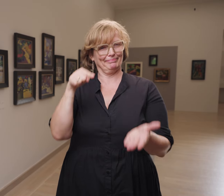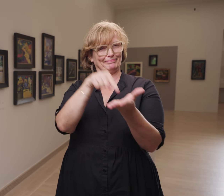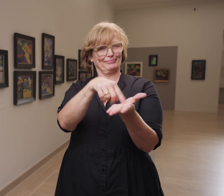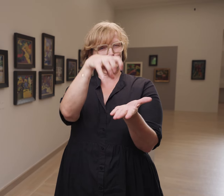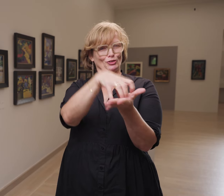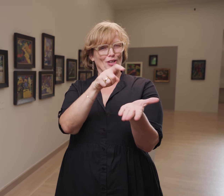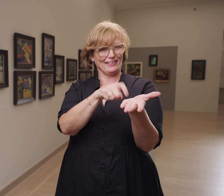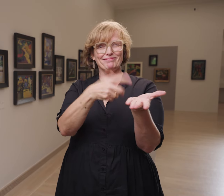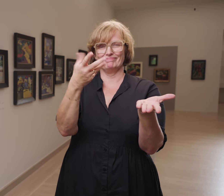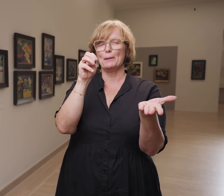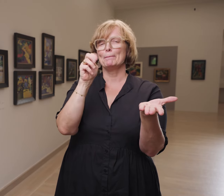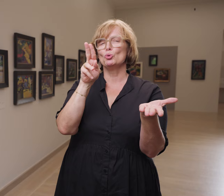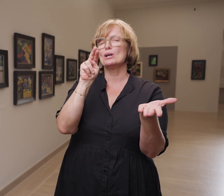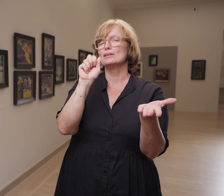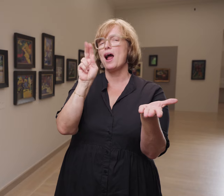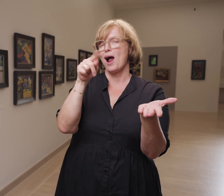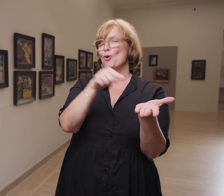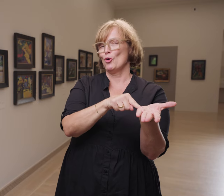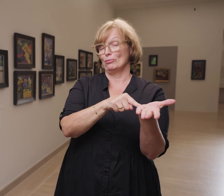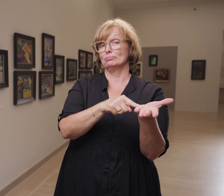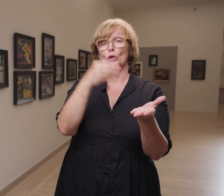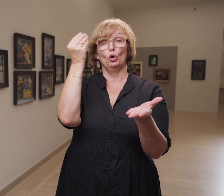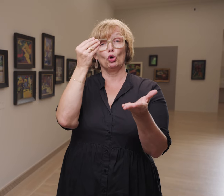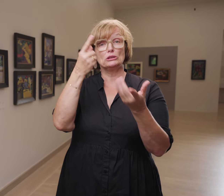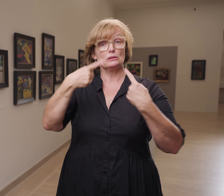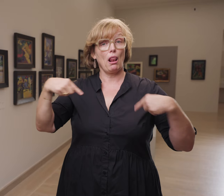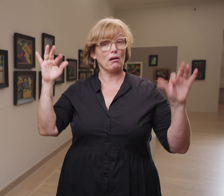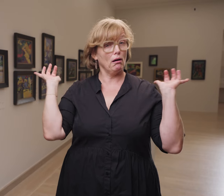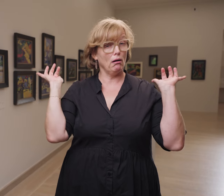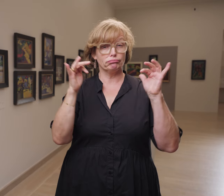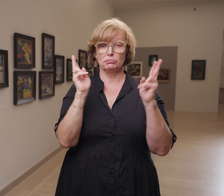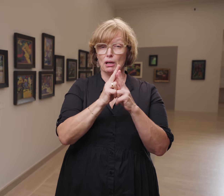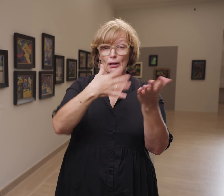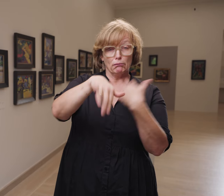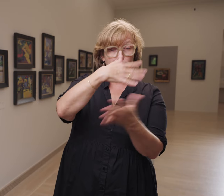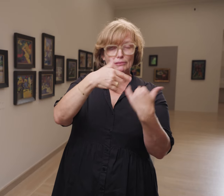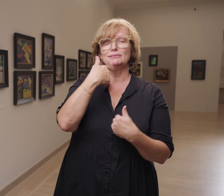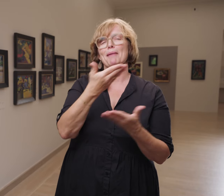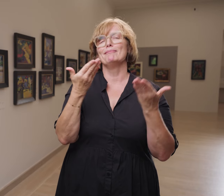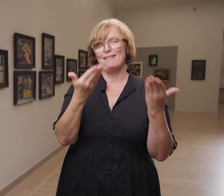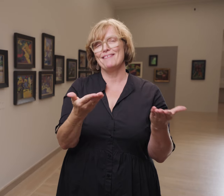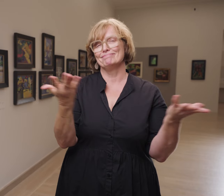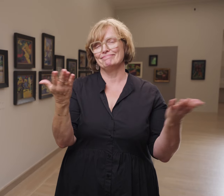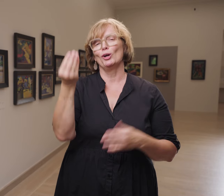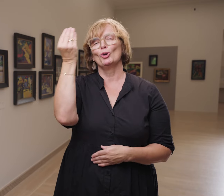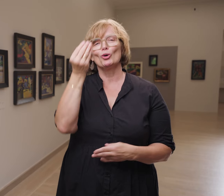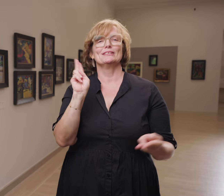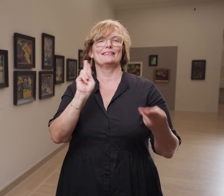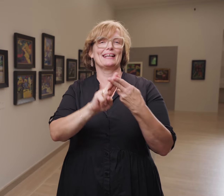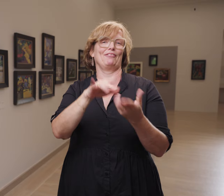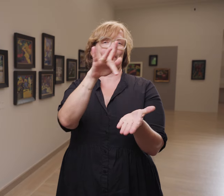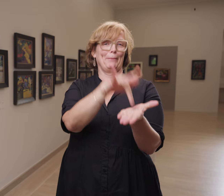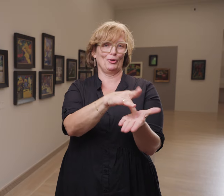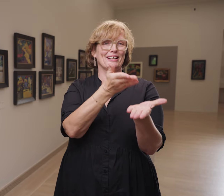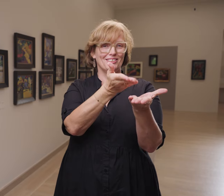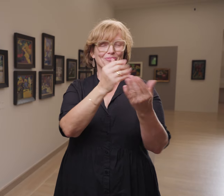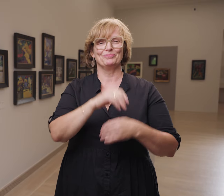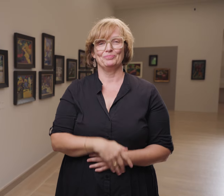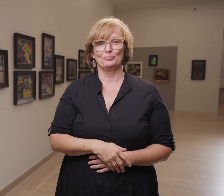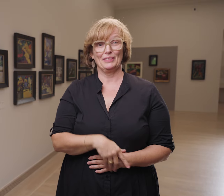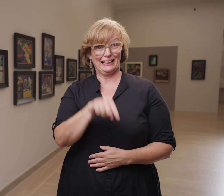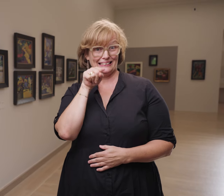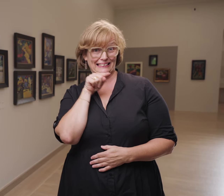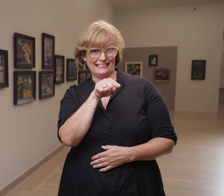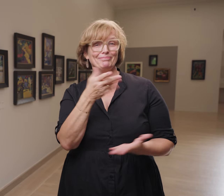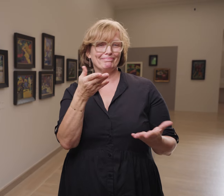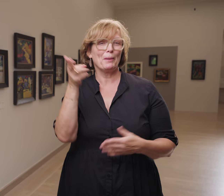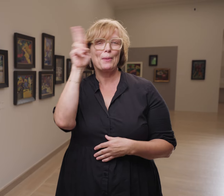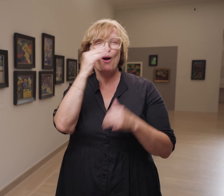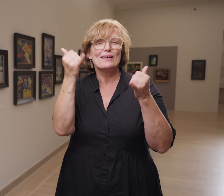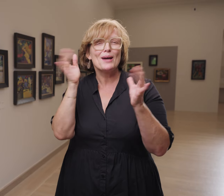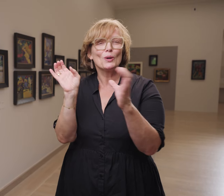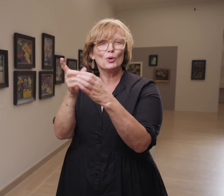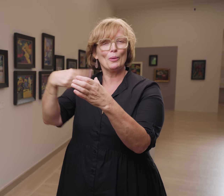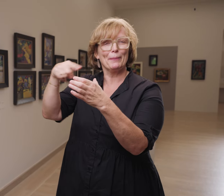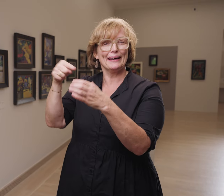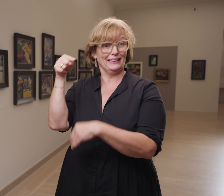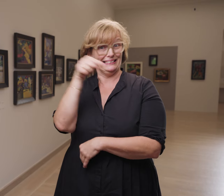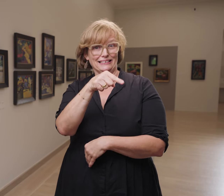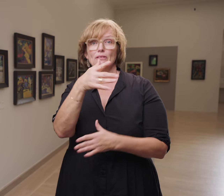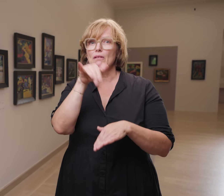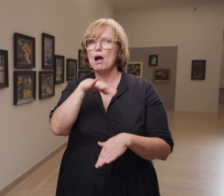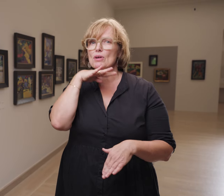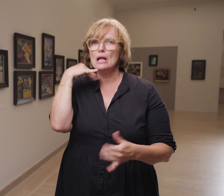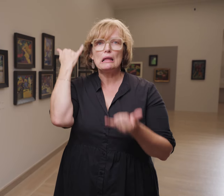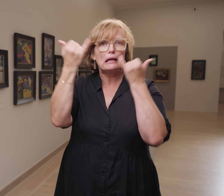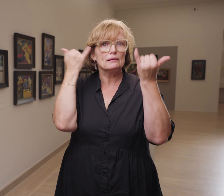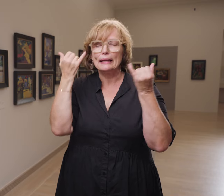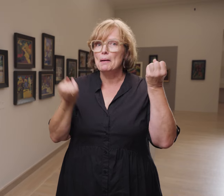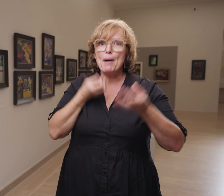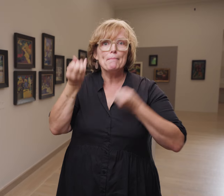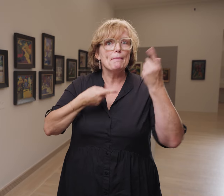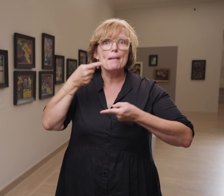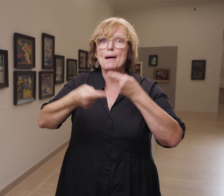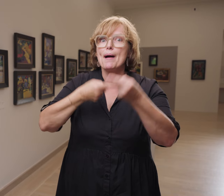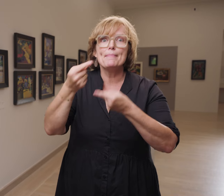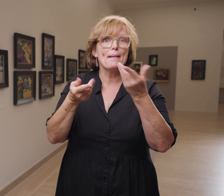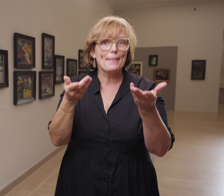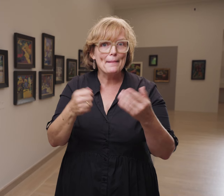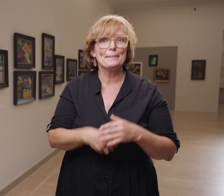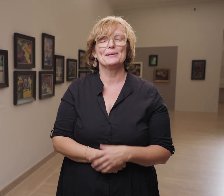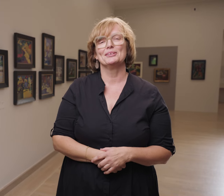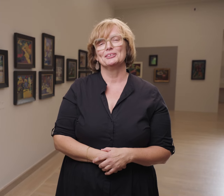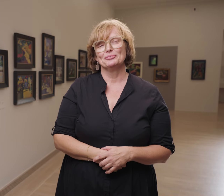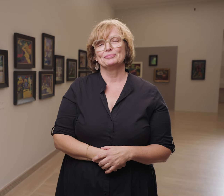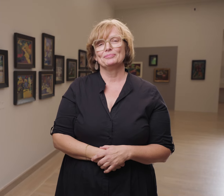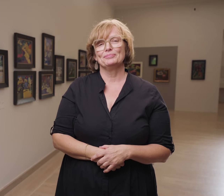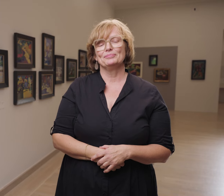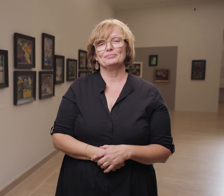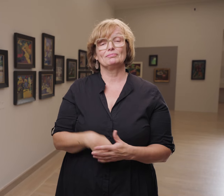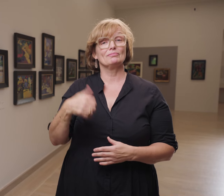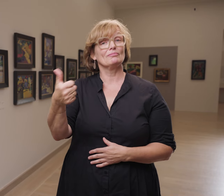Murnau wurde zum Kunst-Treffpunkt. Hier wurden viele Ideen des Blauen Reiter entwickelt.